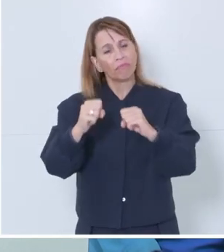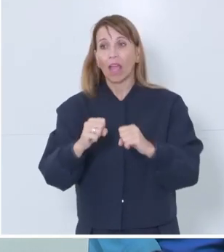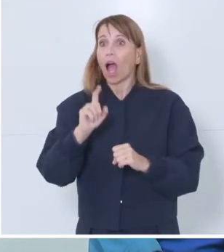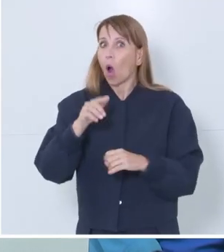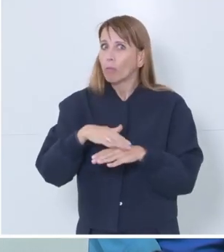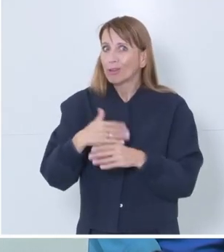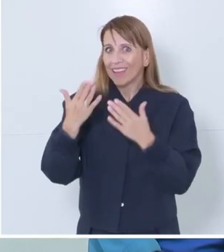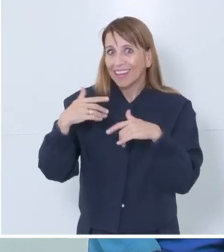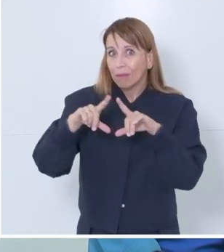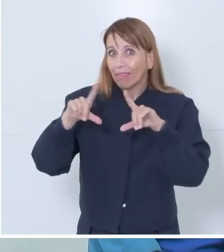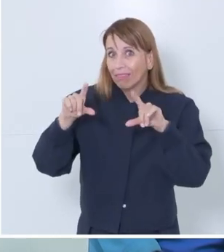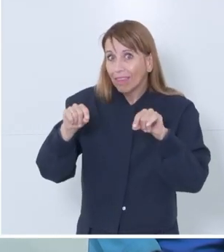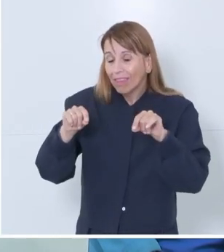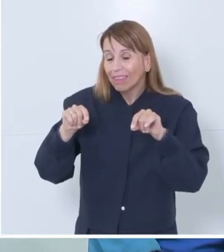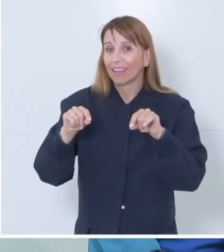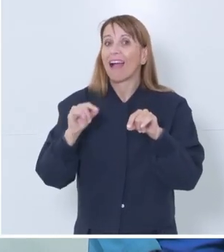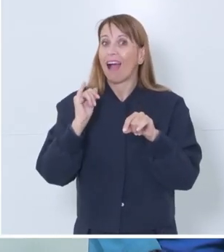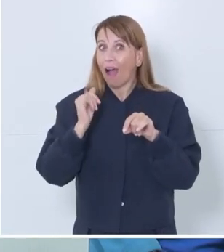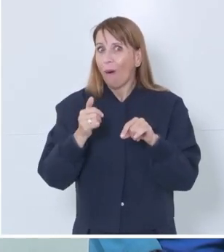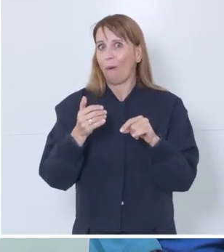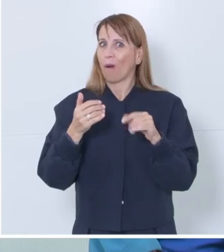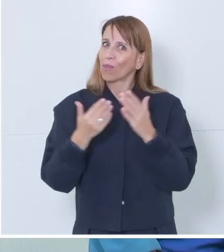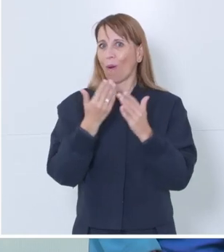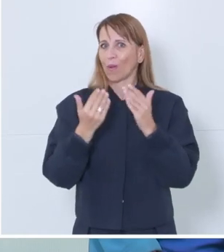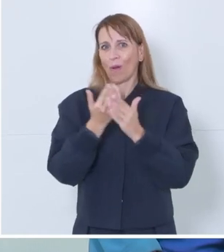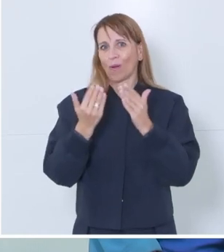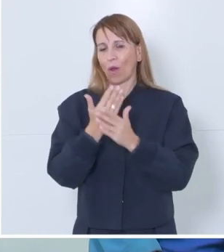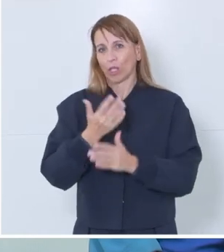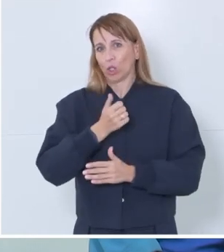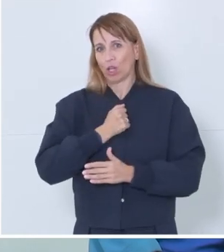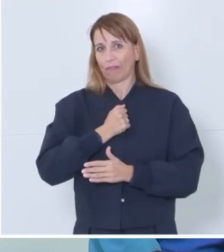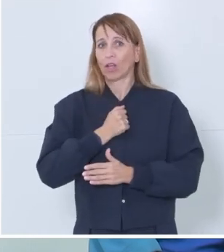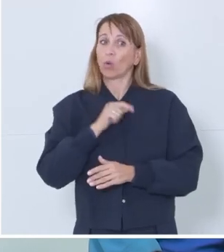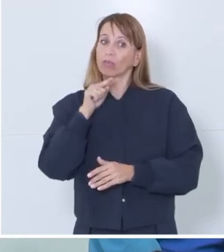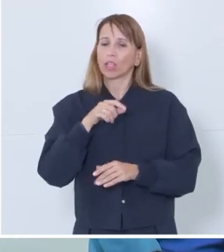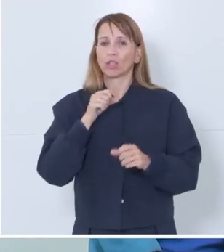dieser Legislaturperiode war, dass wir diese Dinge eben auch gemeinsam machen, weil wir sowohl